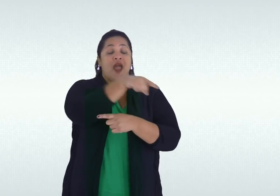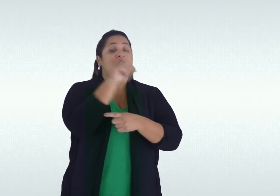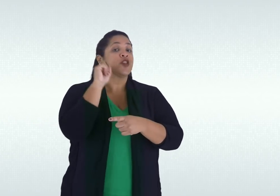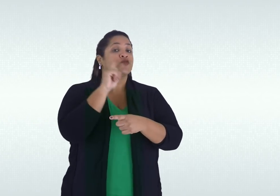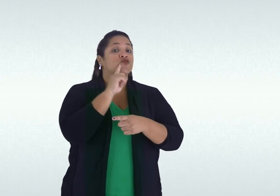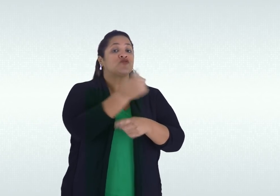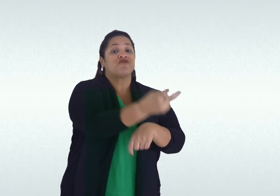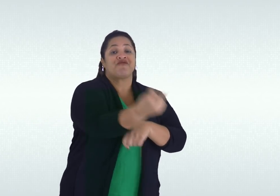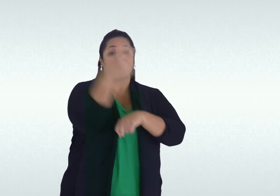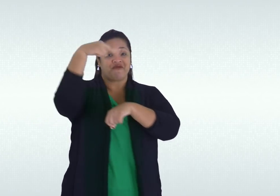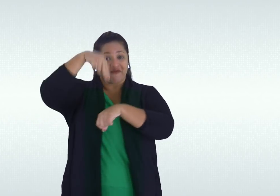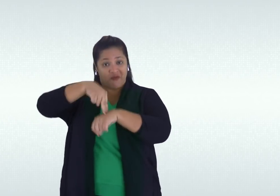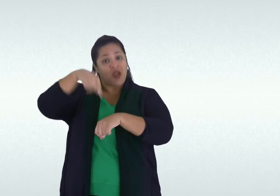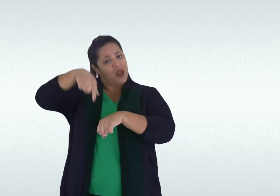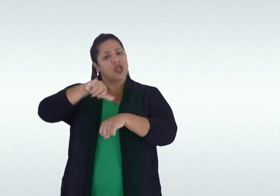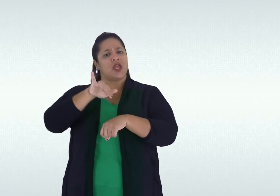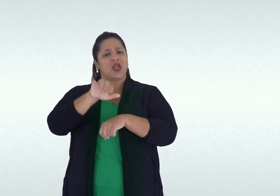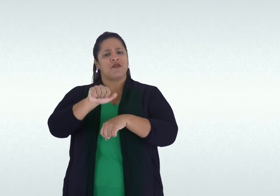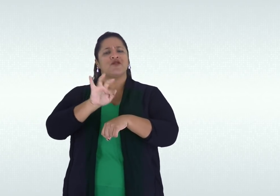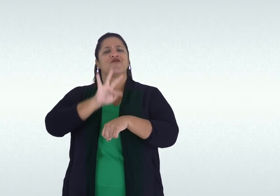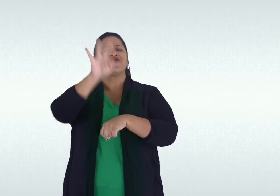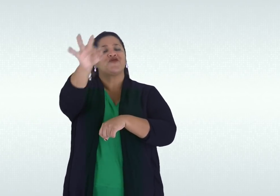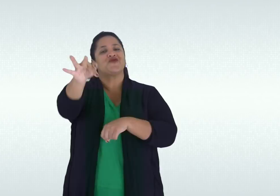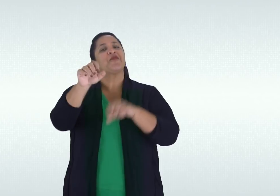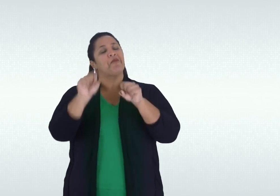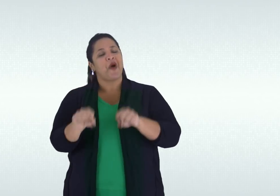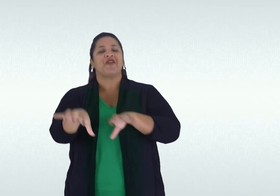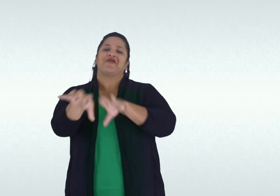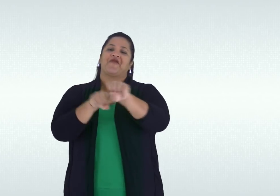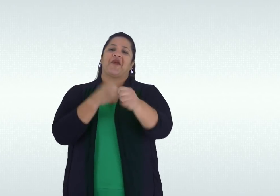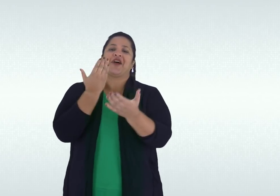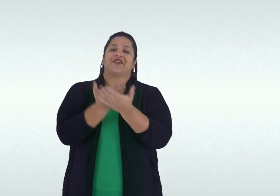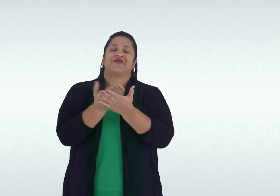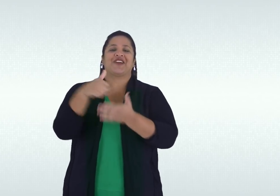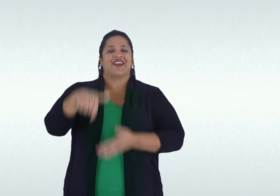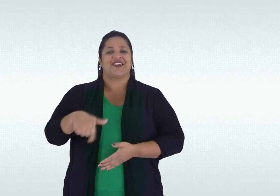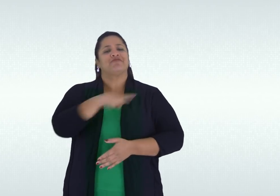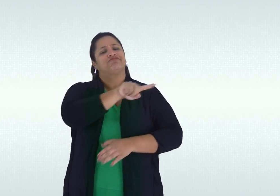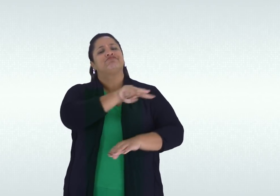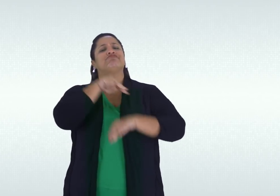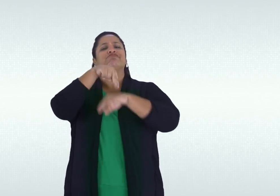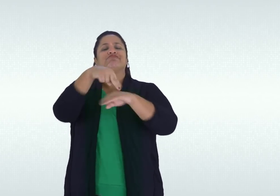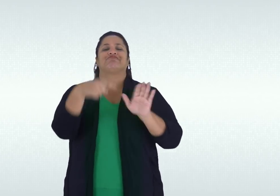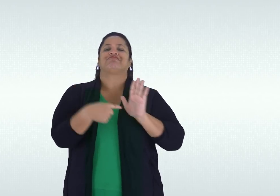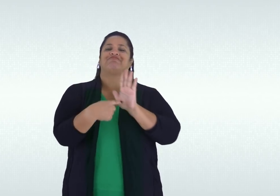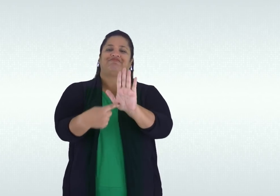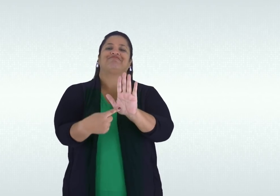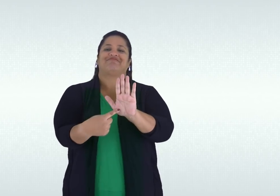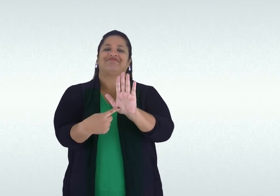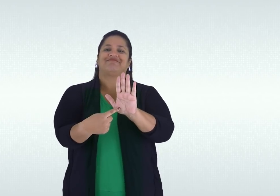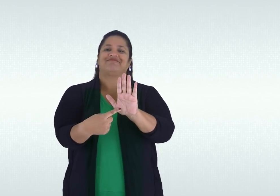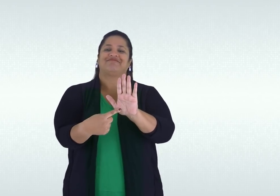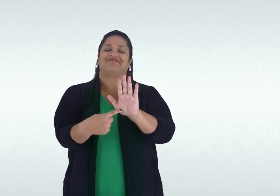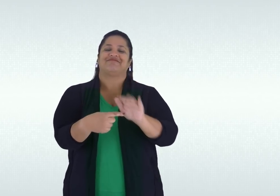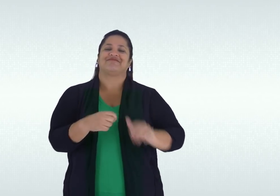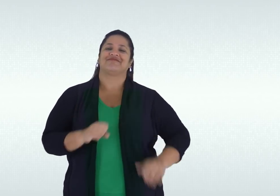e dar mais visibilidade as pessoas surdas que poderão se formar.